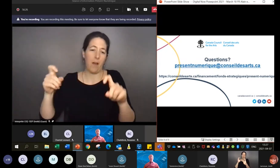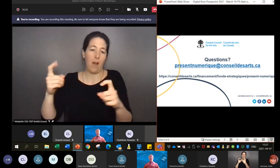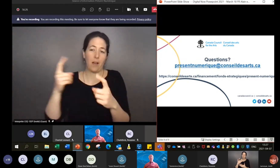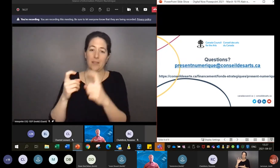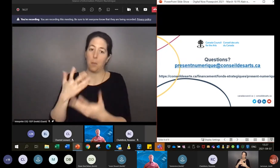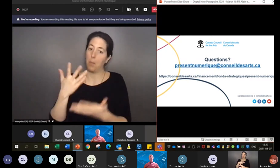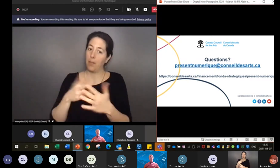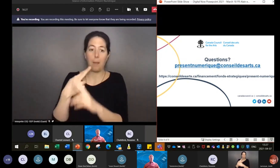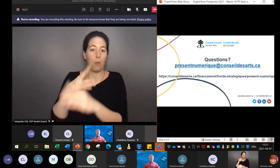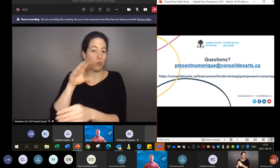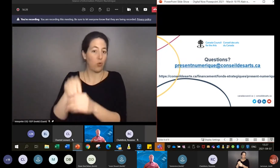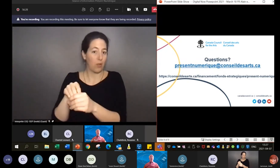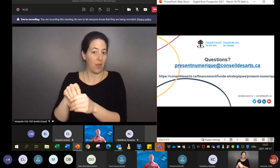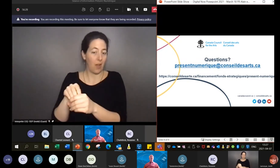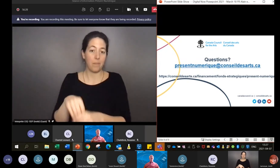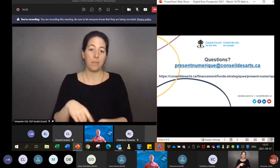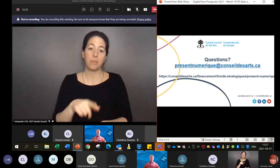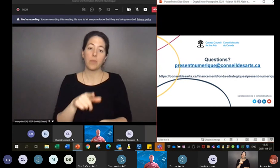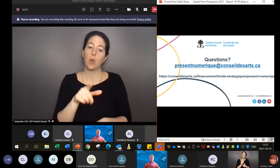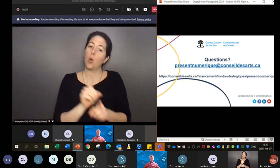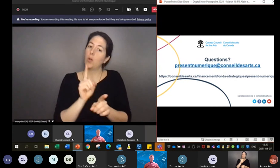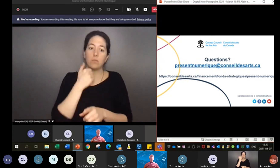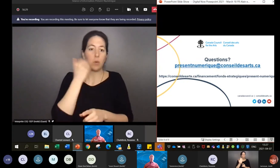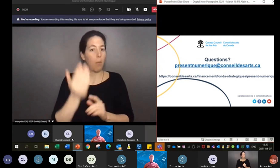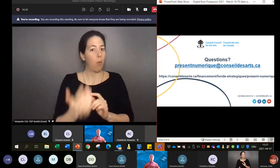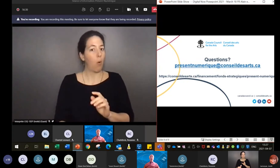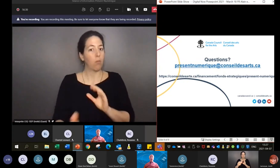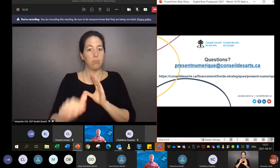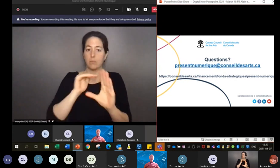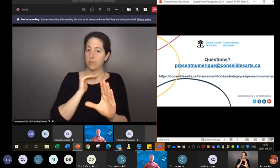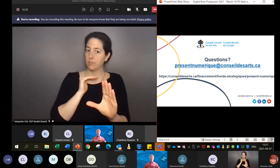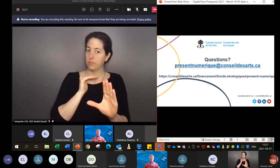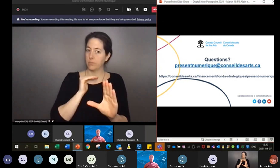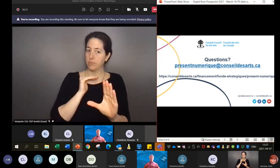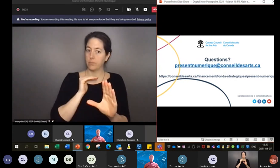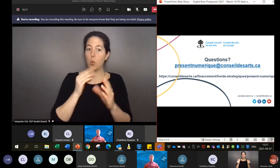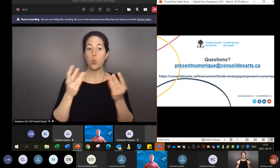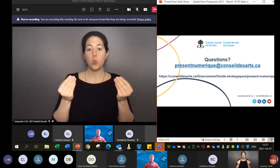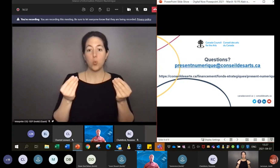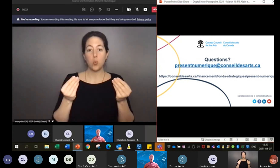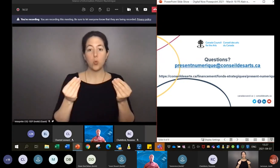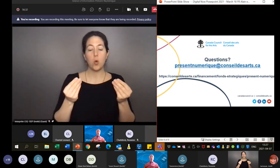N’hésitez pas à nous écrire à